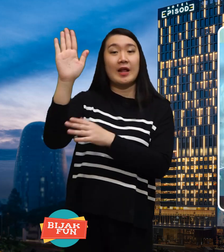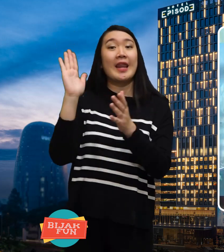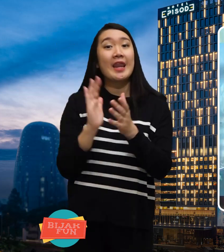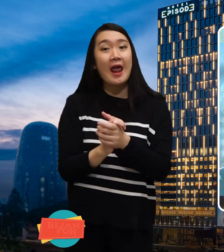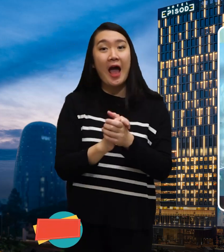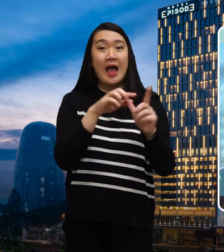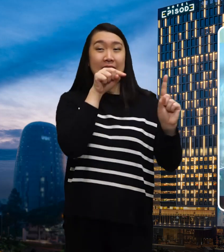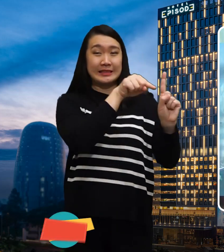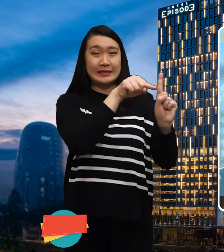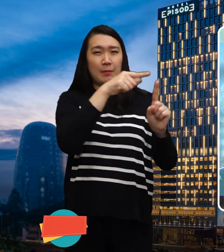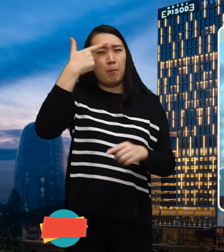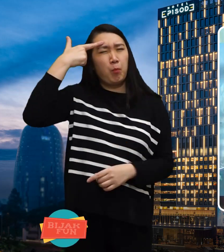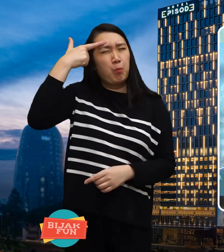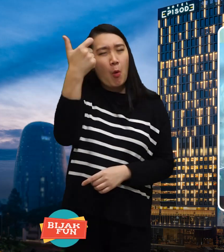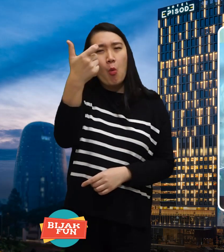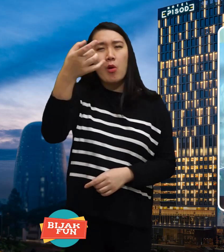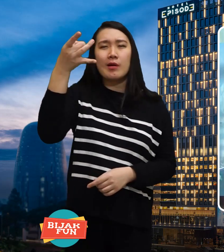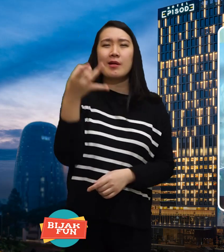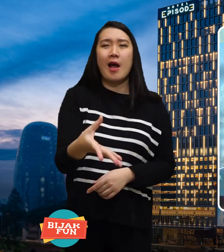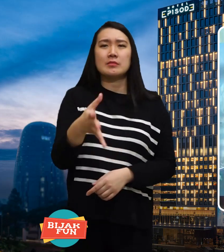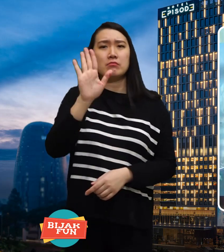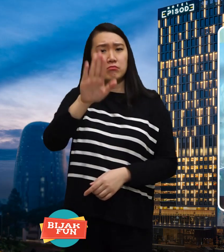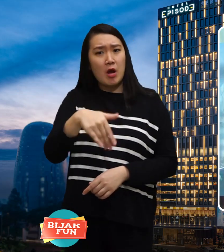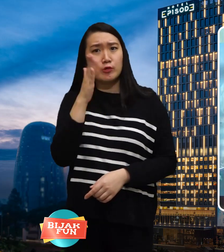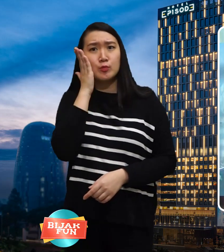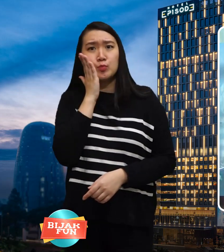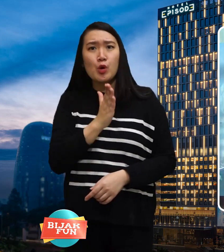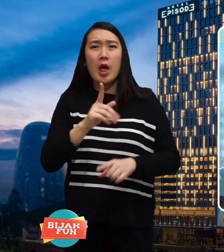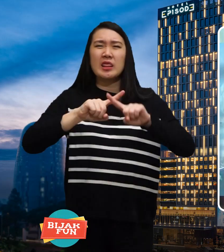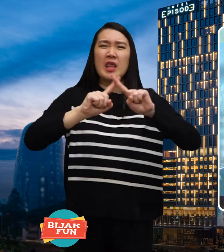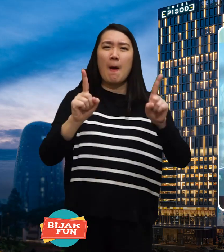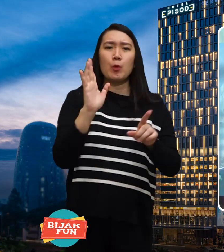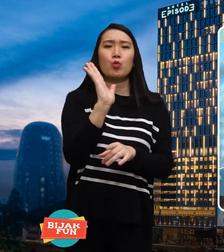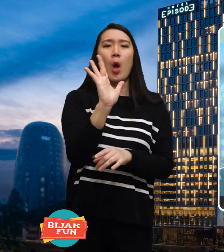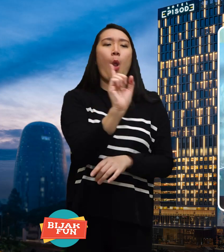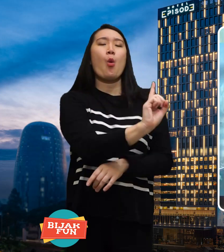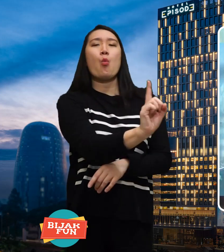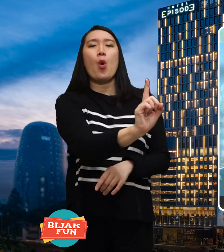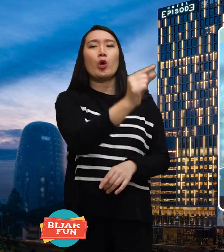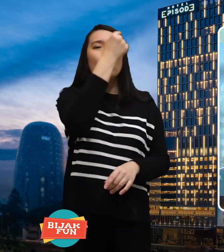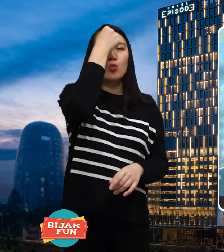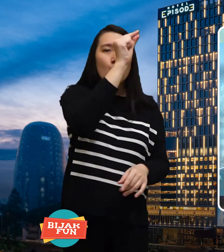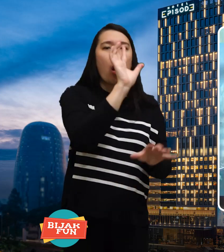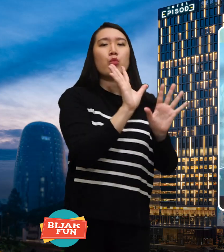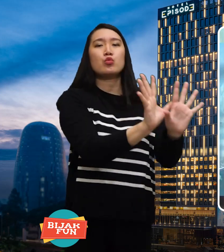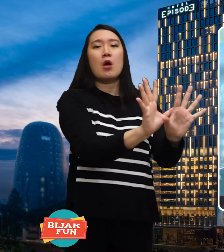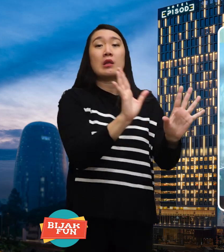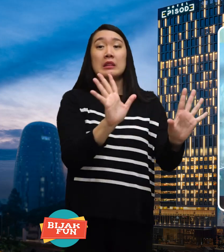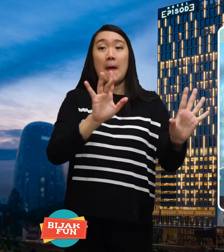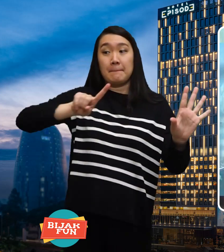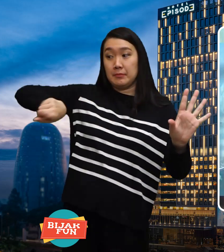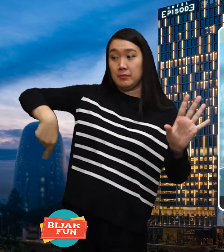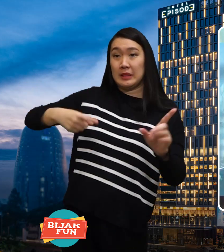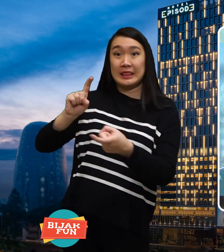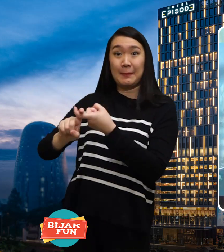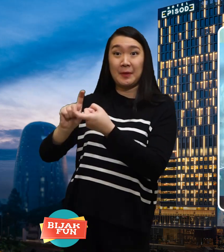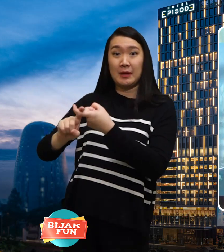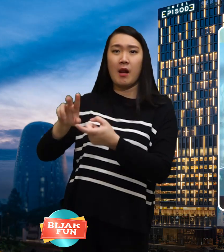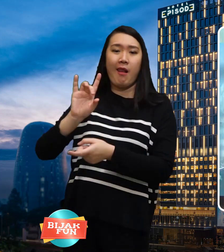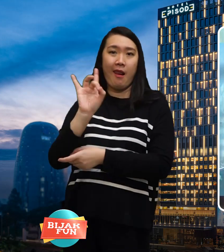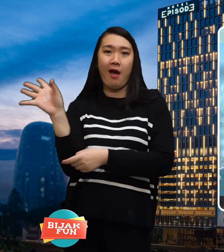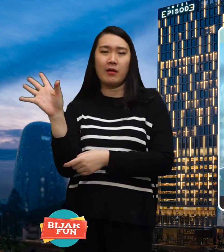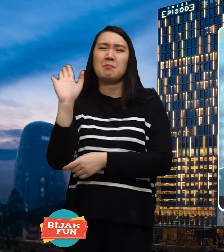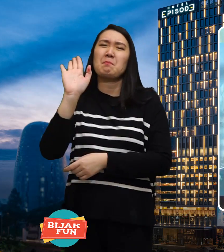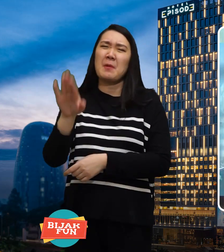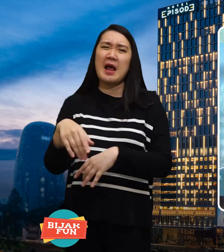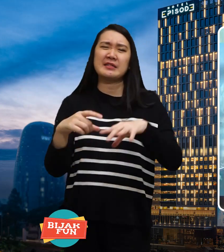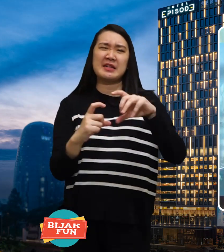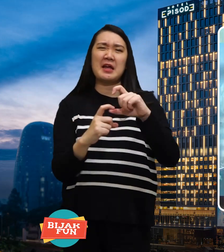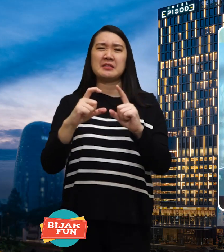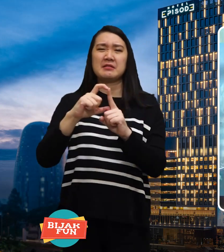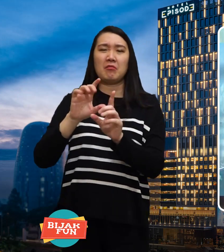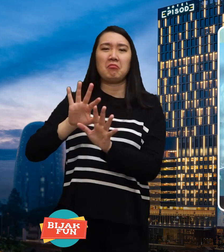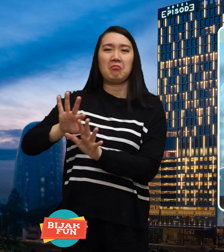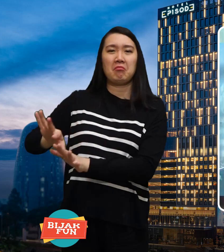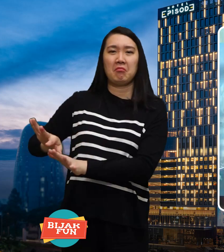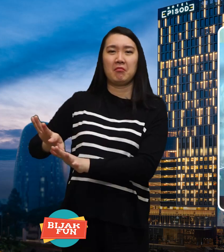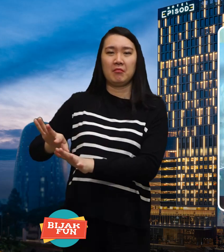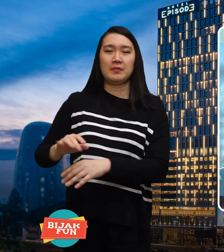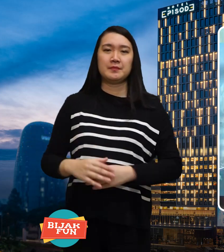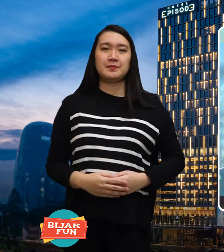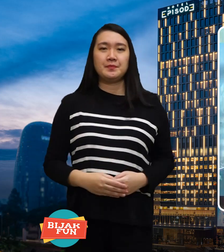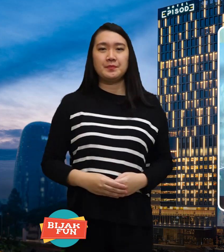Kecerdasan Jake membuat dia sudah duluan kuliah, sementara teman-teman seumuranya masih SD.